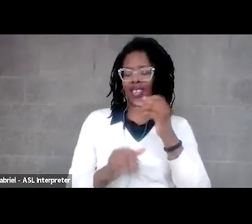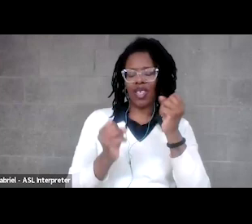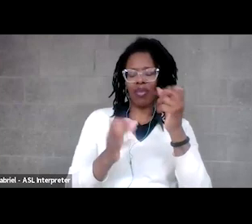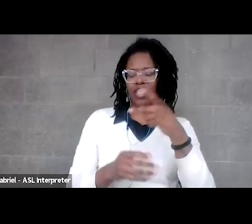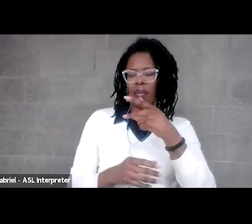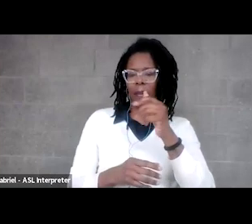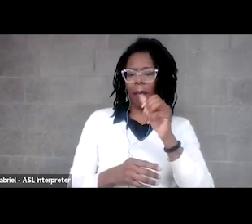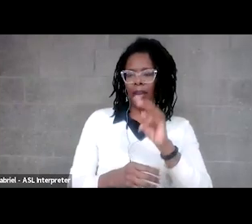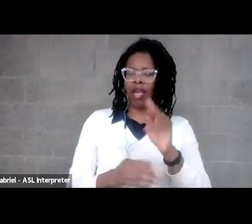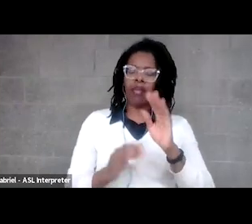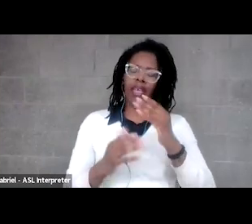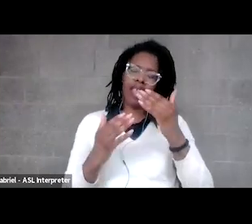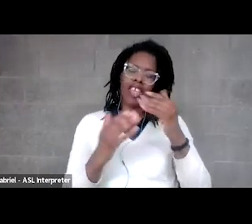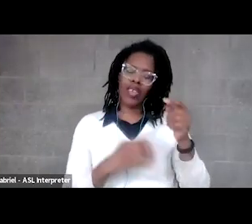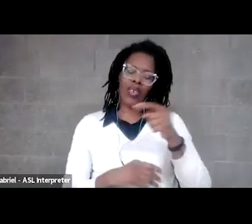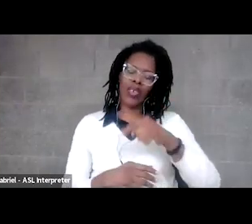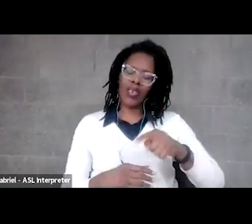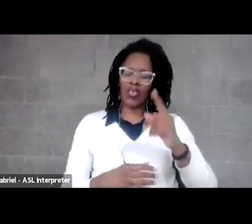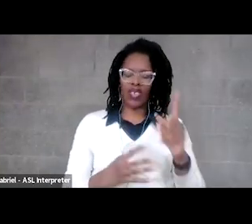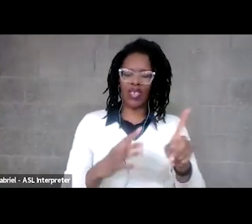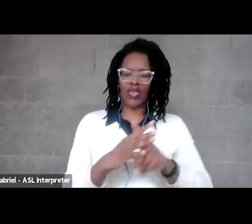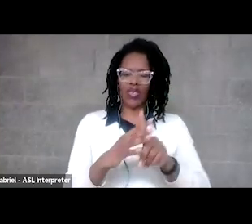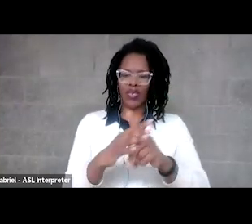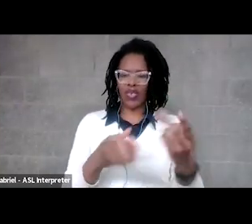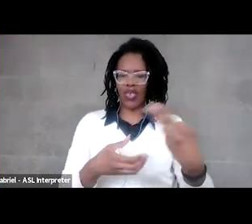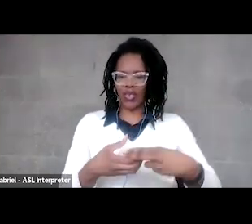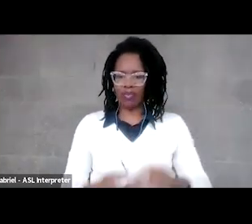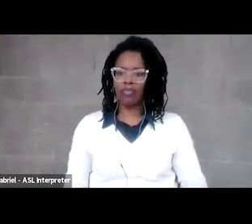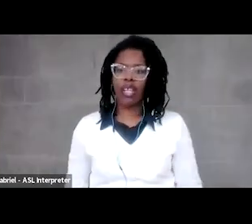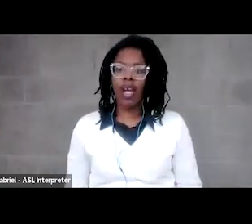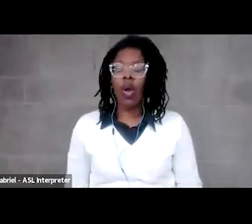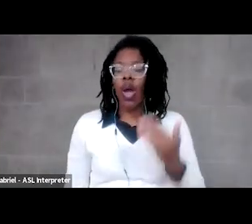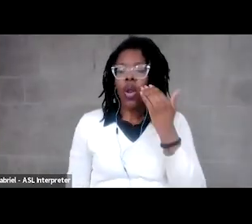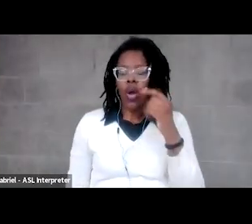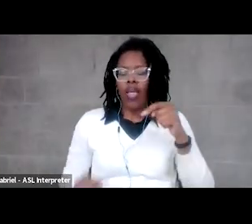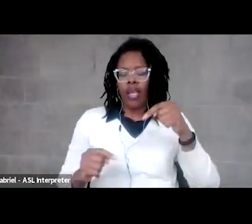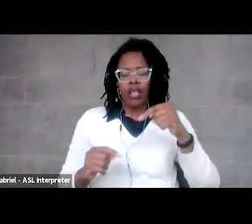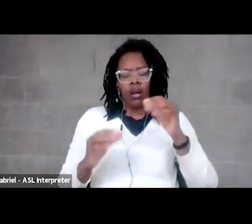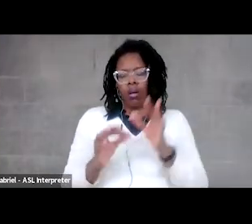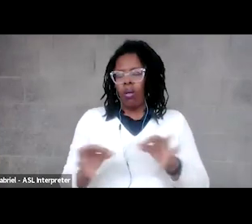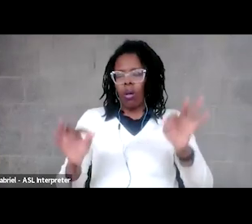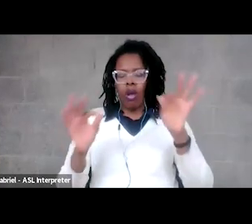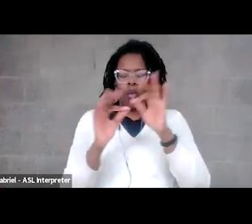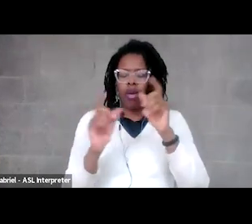Y gracias a todos nuestros asistentes. Sabíamos que este sería un tema muy importante para los proveedores de SOAR,